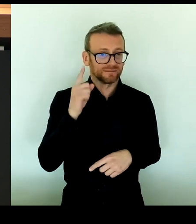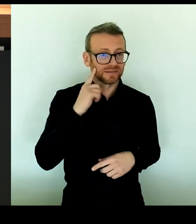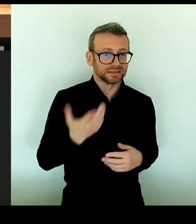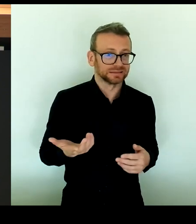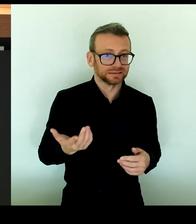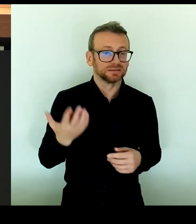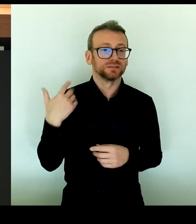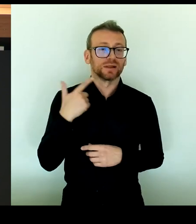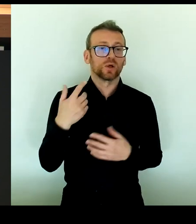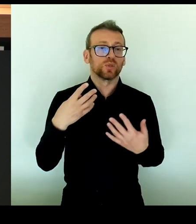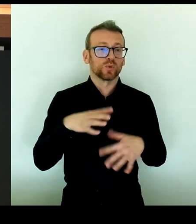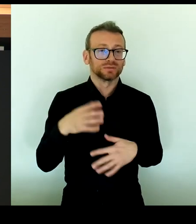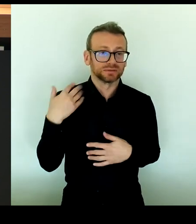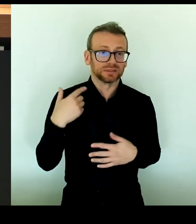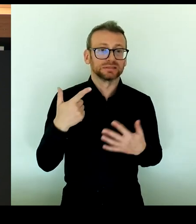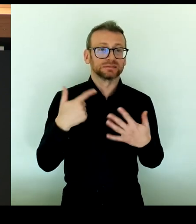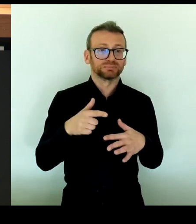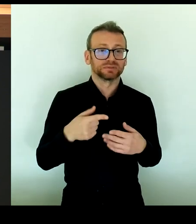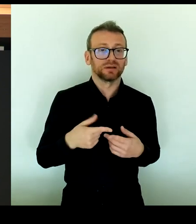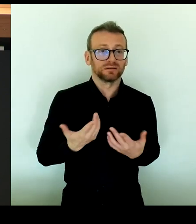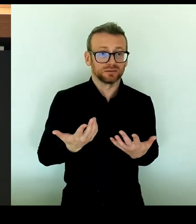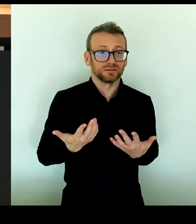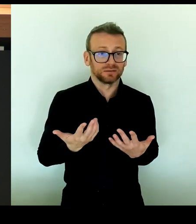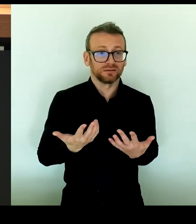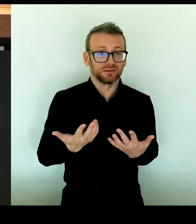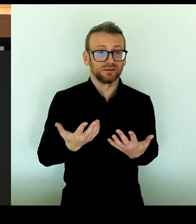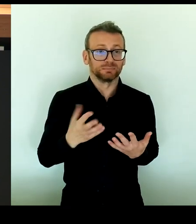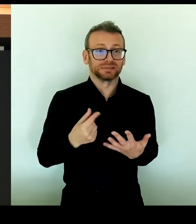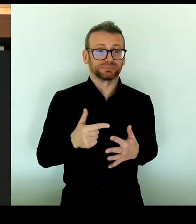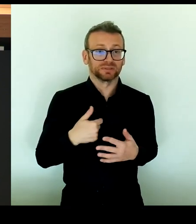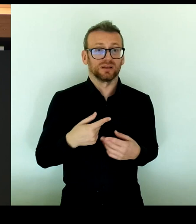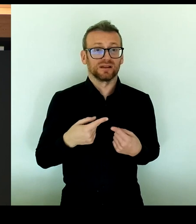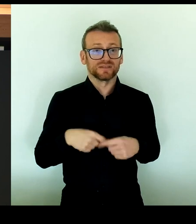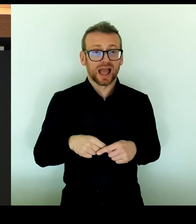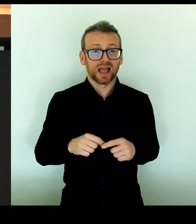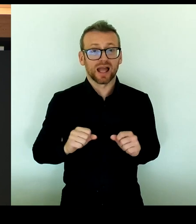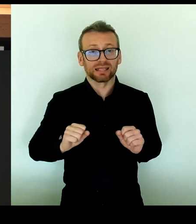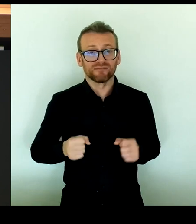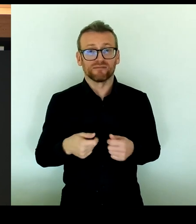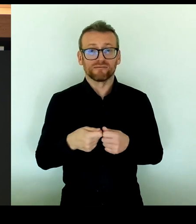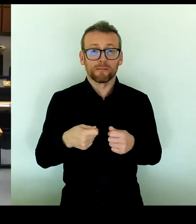Partizipativ zusammen mit den Menschen und nicht immer den einen gegen den anderen ausspielen.